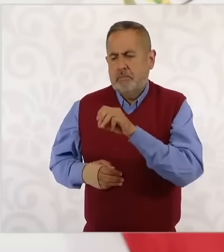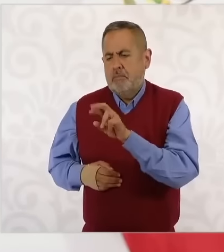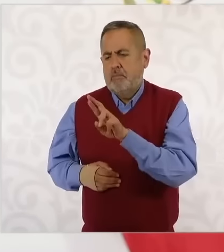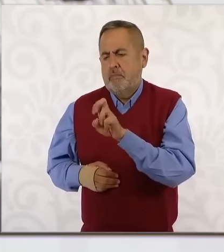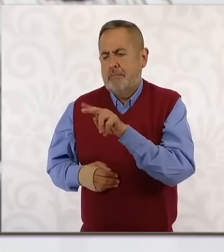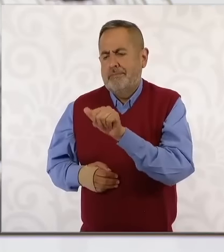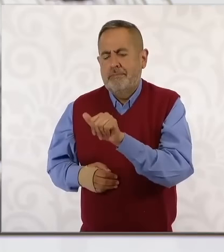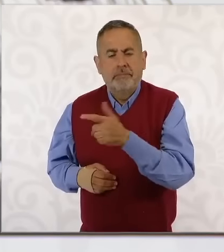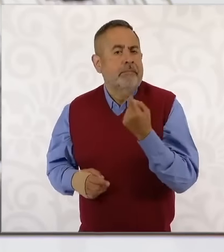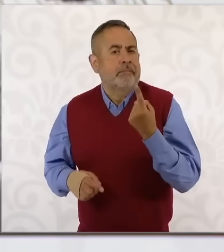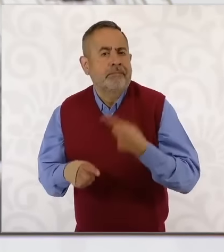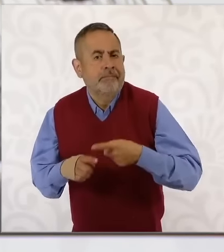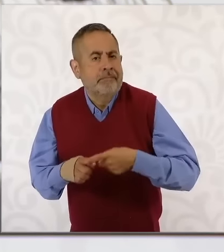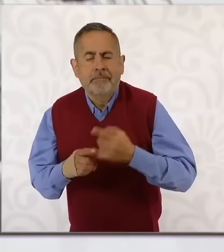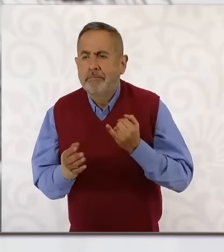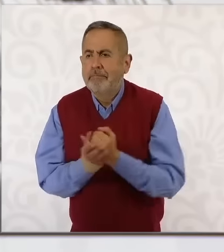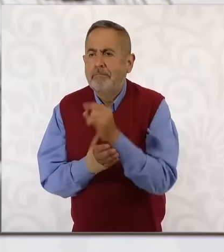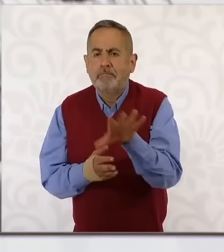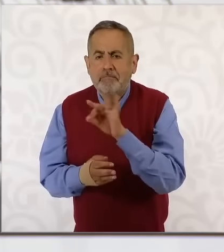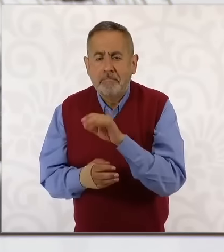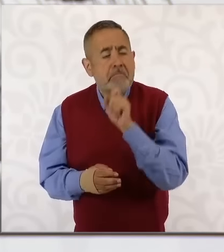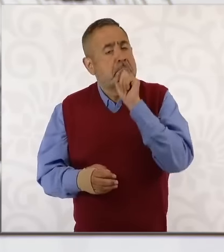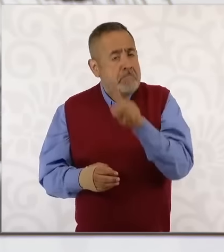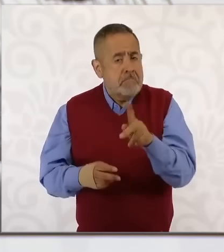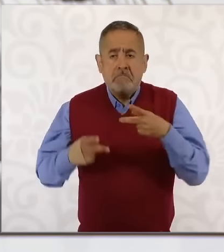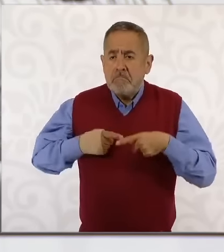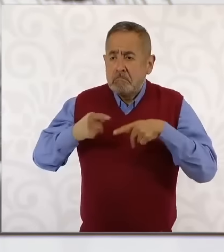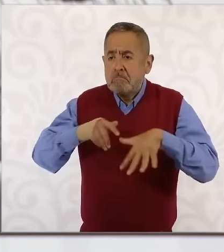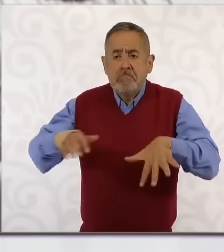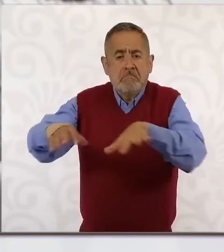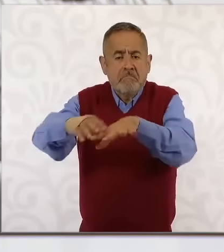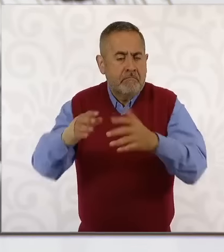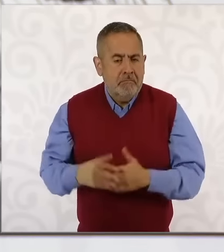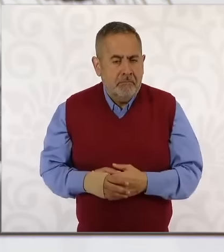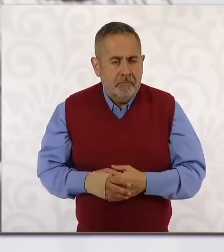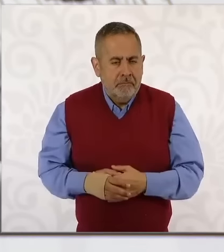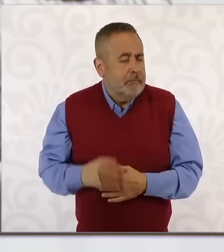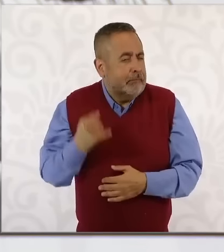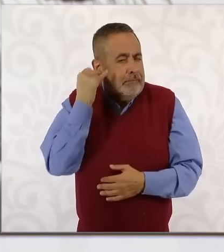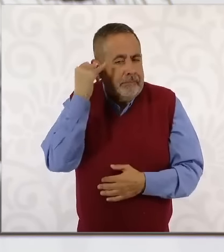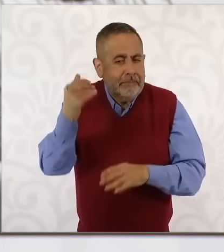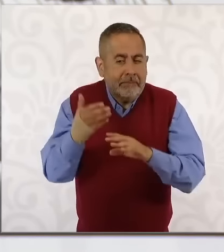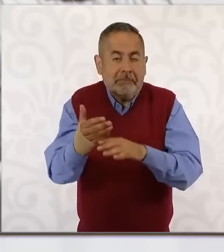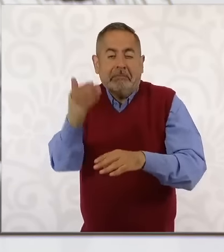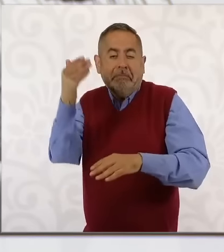se elige? Pues la gente, ¿no? Entonces, porque hay esta idea de antes, ¿no? De que el presidente